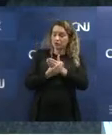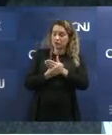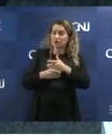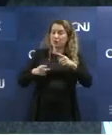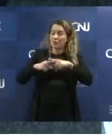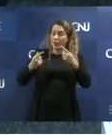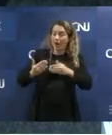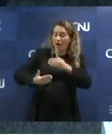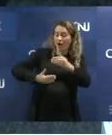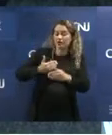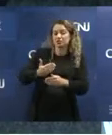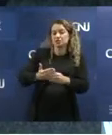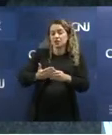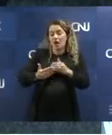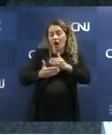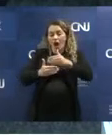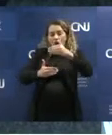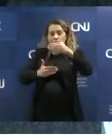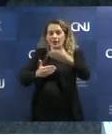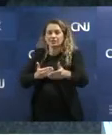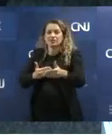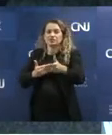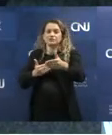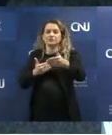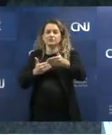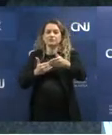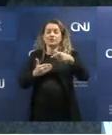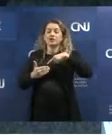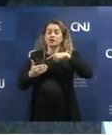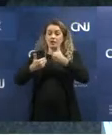a partir do momento em que foi aberta a conclusão a sua excelência